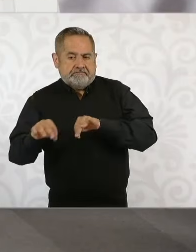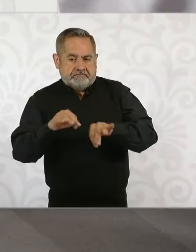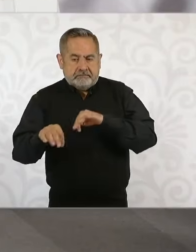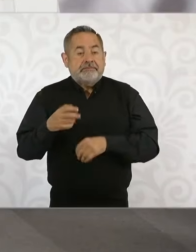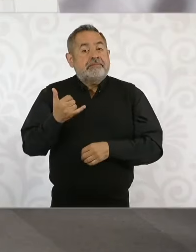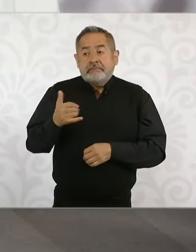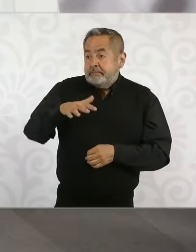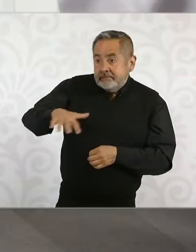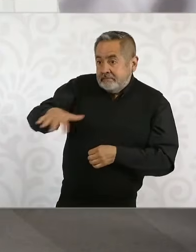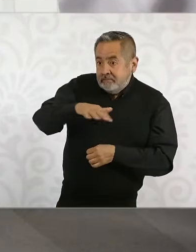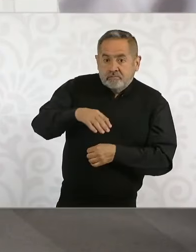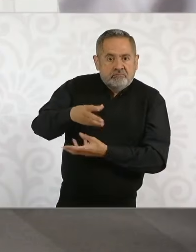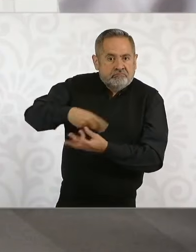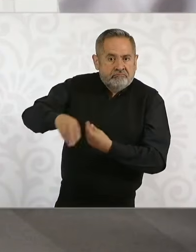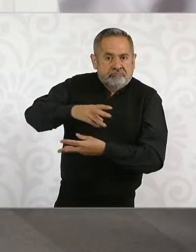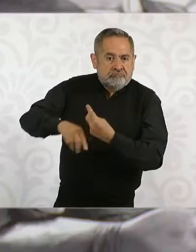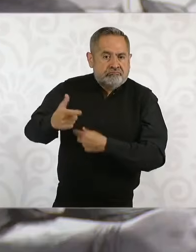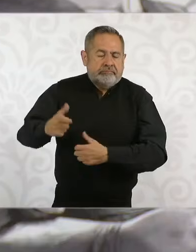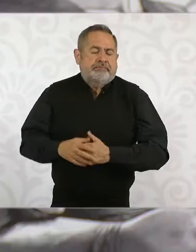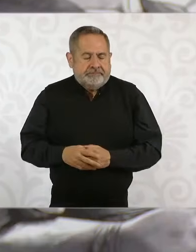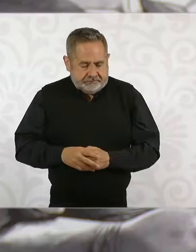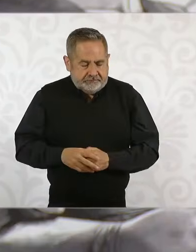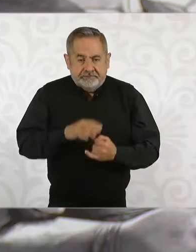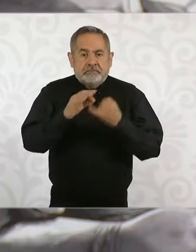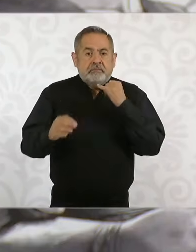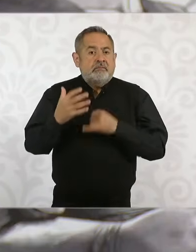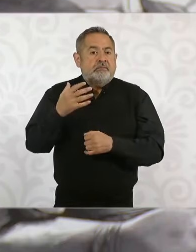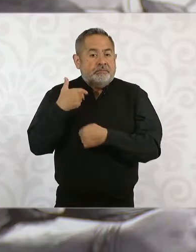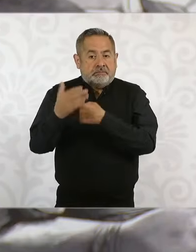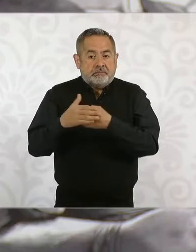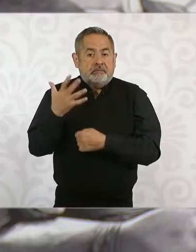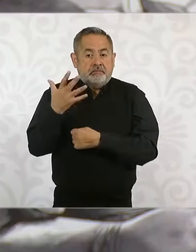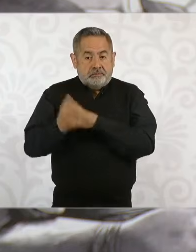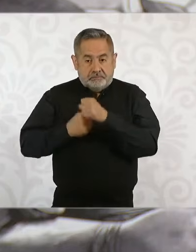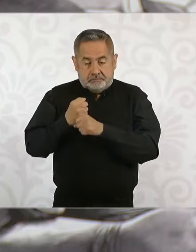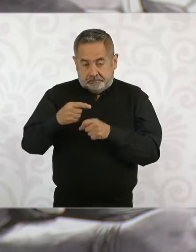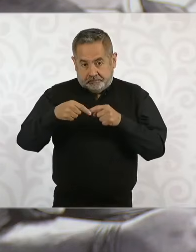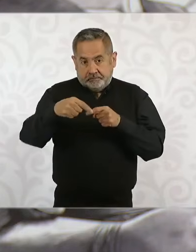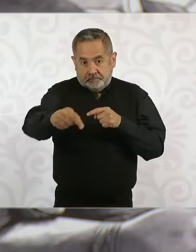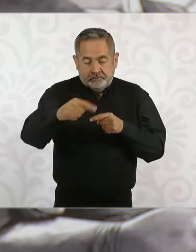Por último, el proyecto a 5 años de modernización de nuestra planta de medicamentos hormonales,